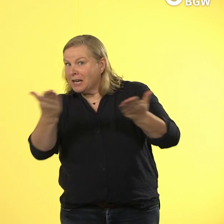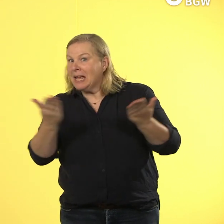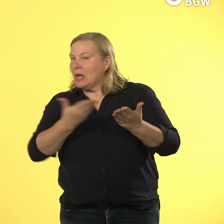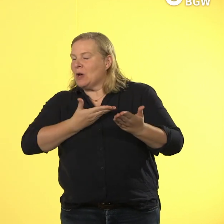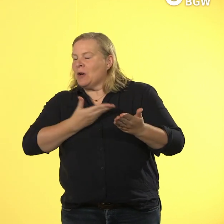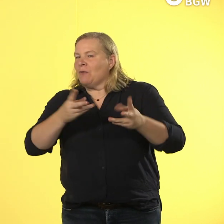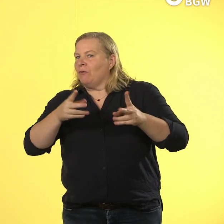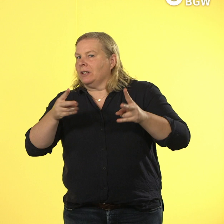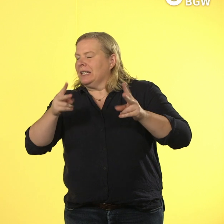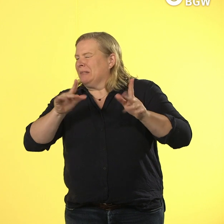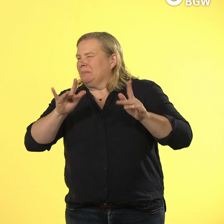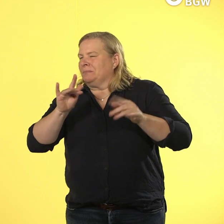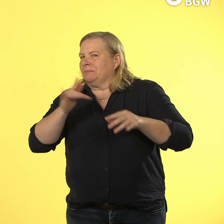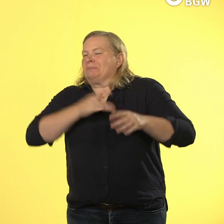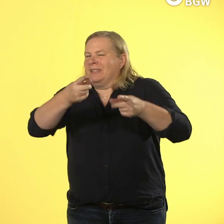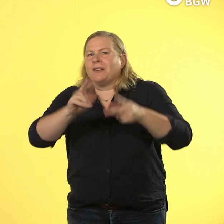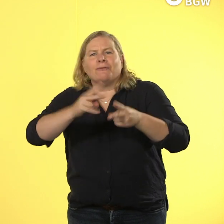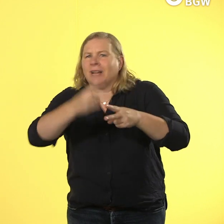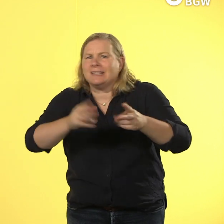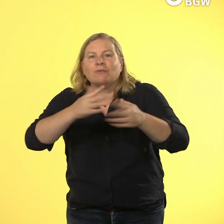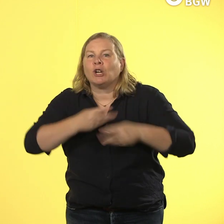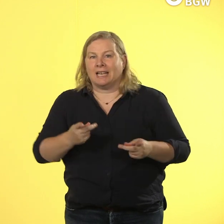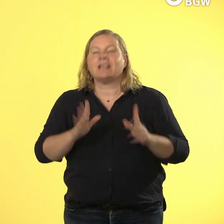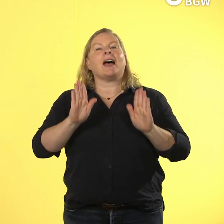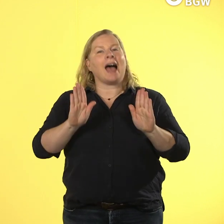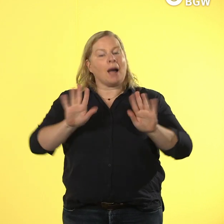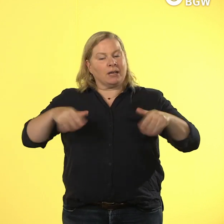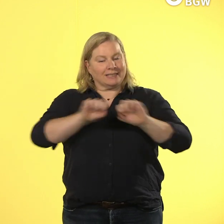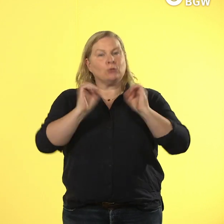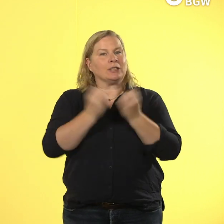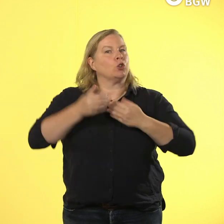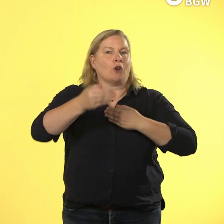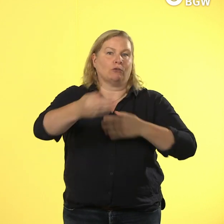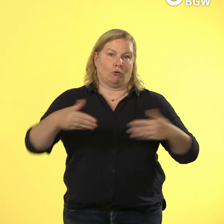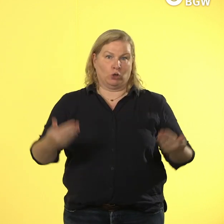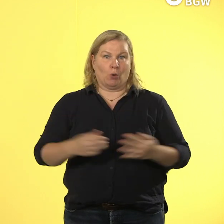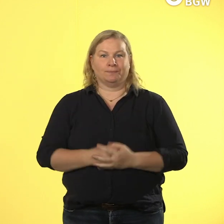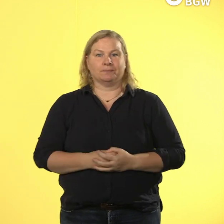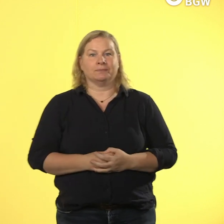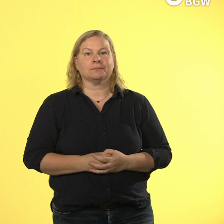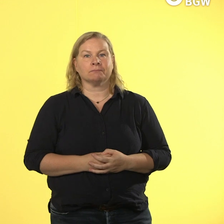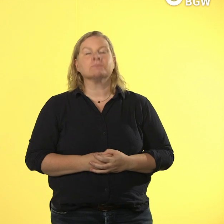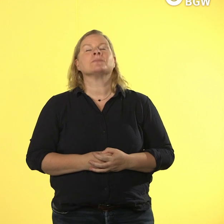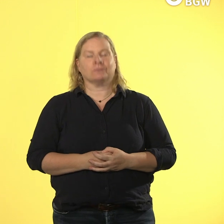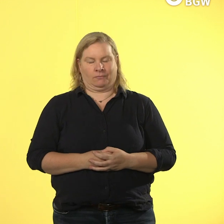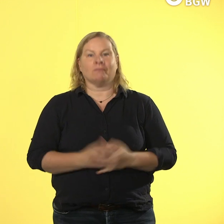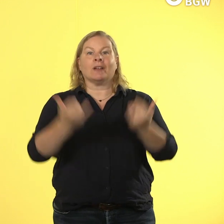Jetzt starte ich mit Ihnen, liebes Team der 17 A, folgende Variante: Ich halte ein Impulsreferat.